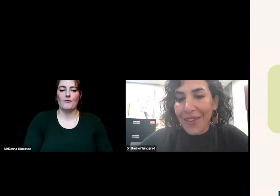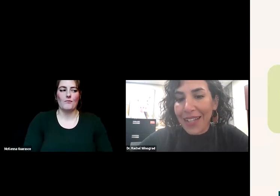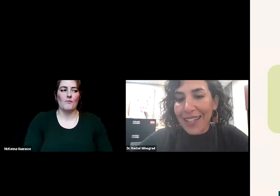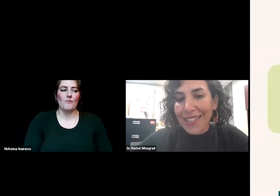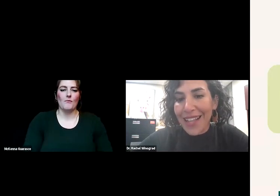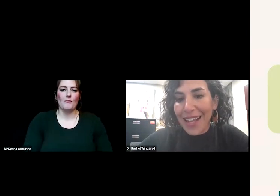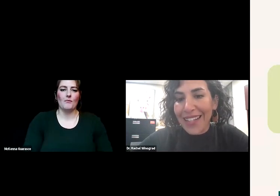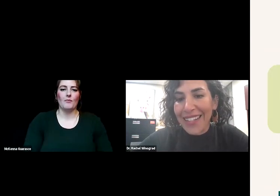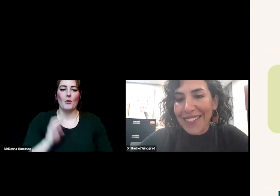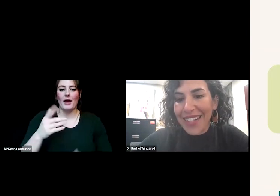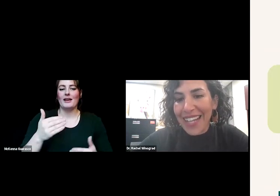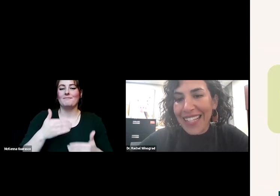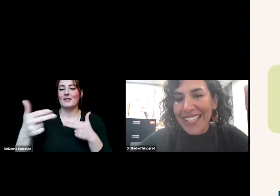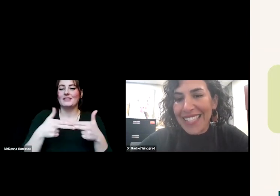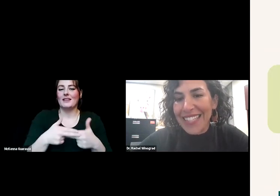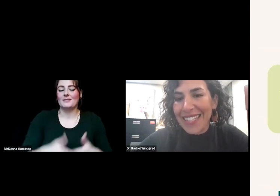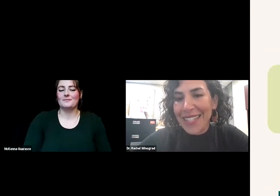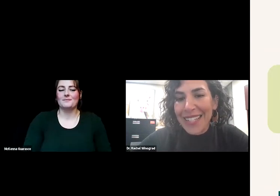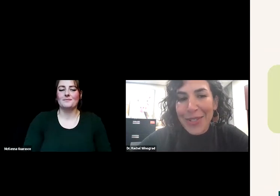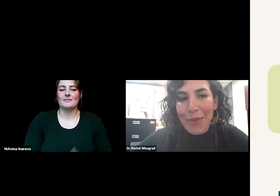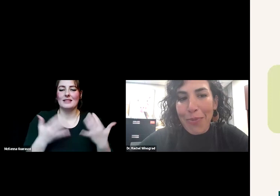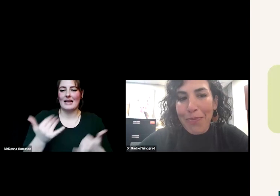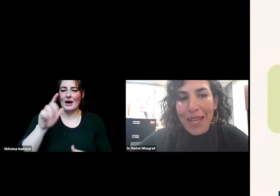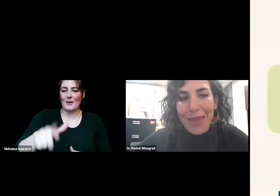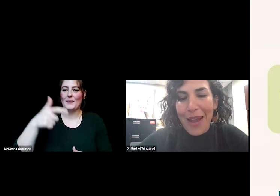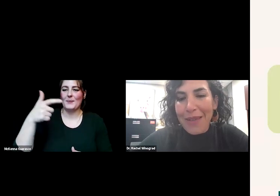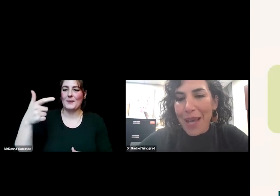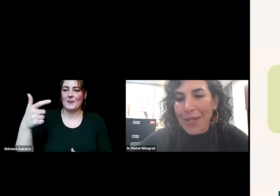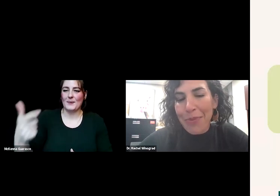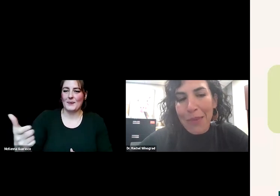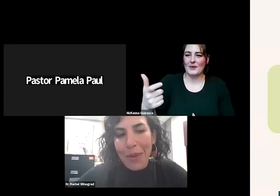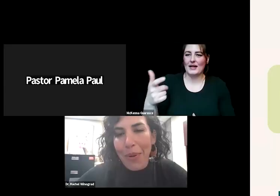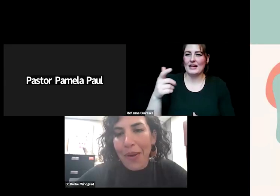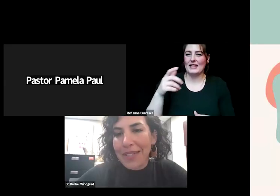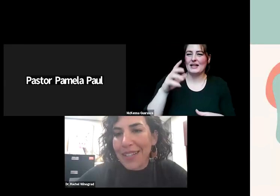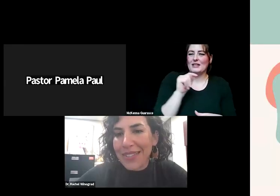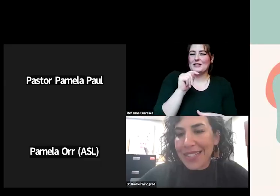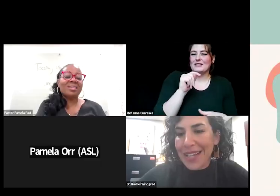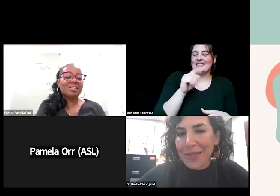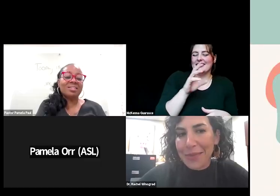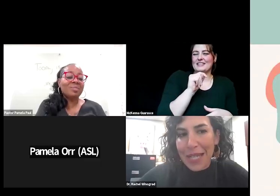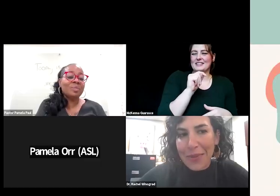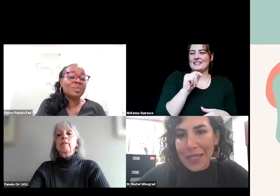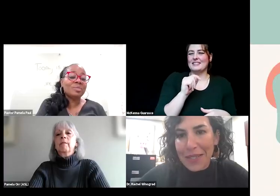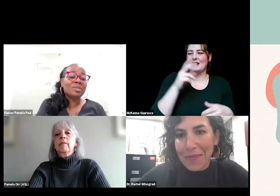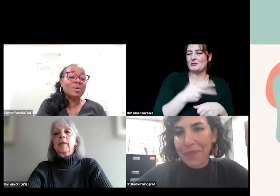Bien, siguiente diapositiva. Le cedo la palabra a triple "P", la pastora Pamela Paul para que diga algunas conclusiones.